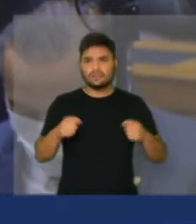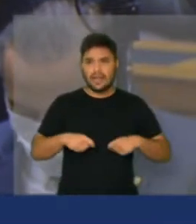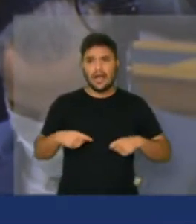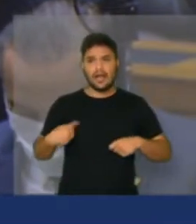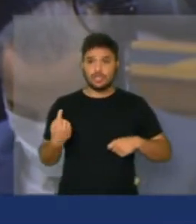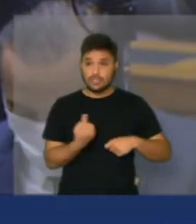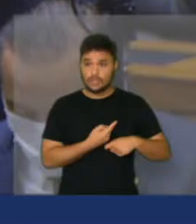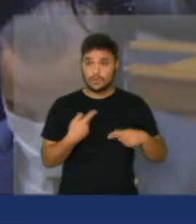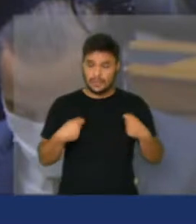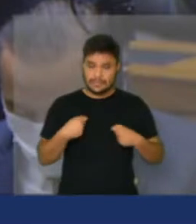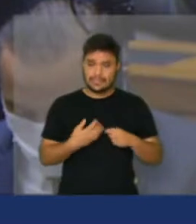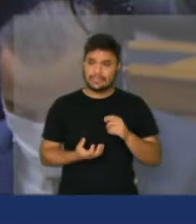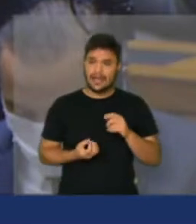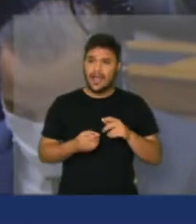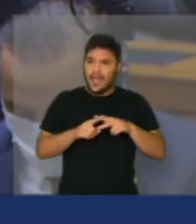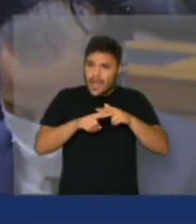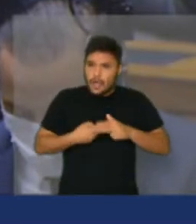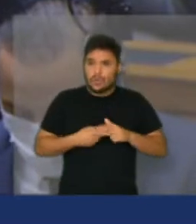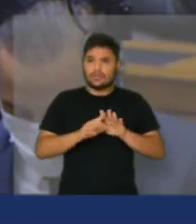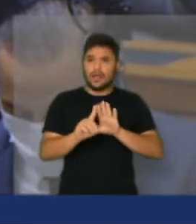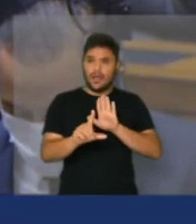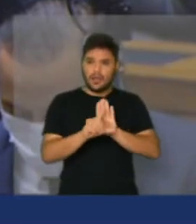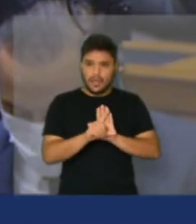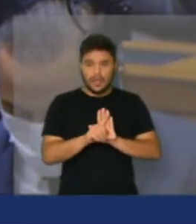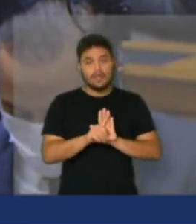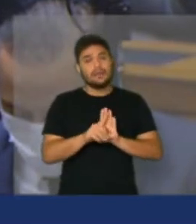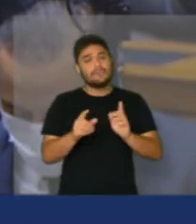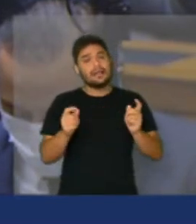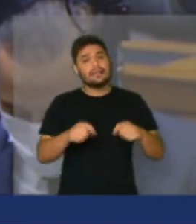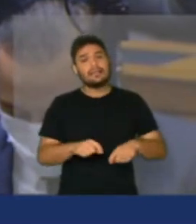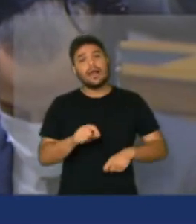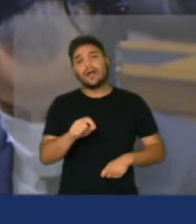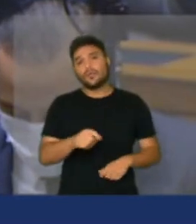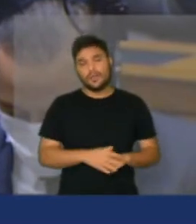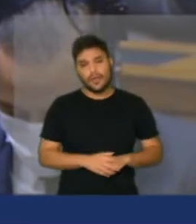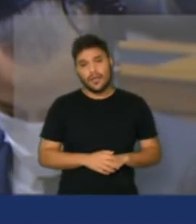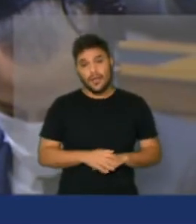DE MODO A PERMITIR QUE AS GESTANTES POSSAM RETORNAR AO TRABALHO DE UMA FORMA SEGURA, PRESERVANDO, É CLARO, A SUA